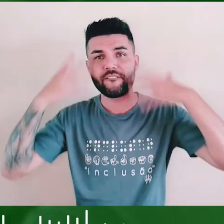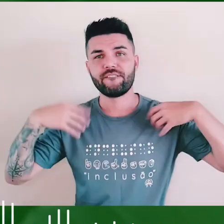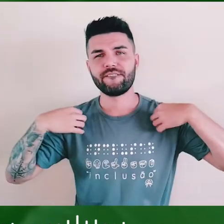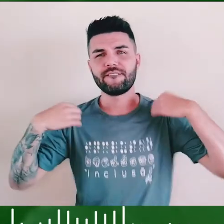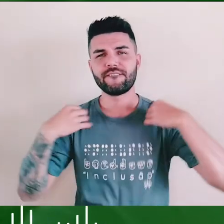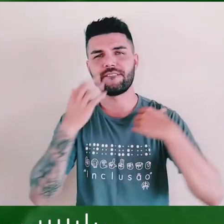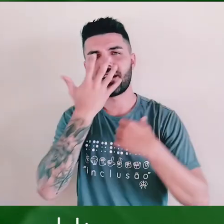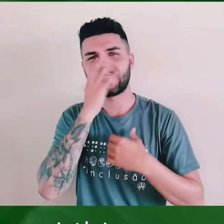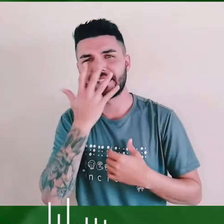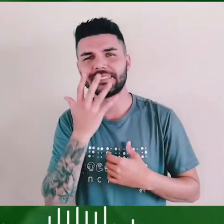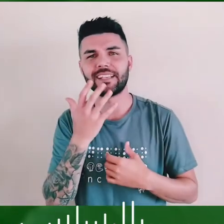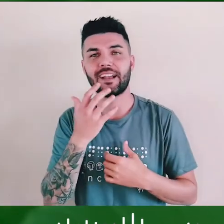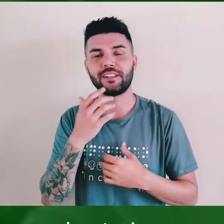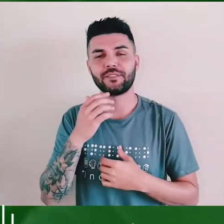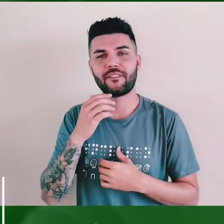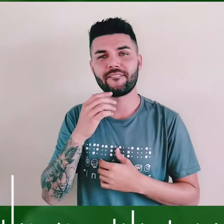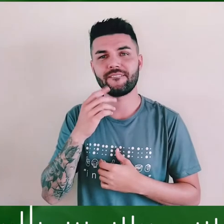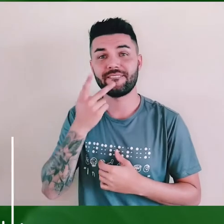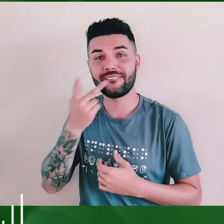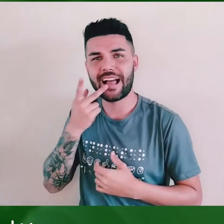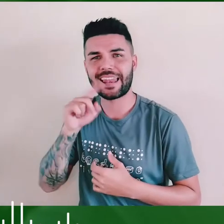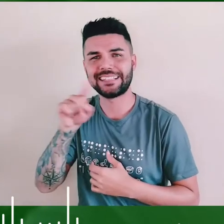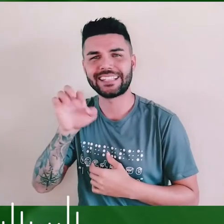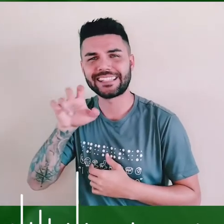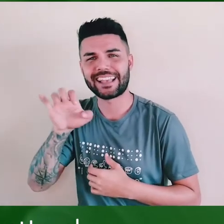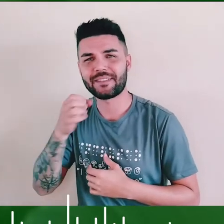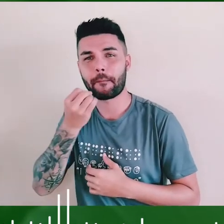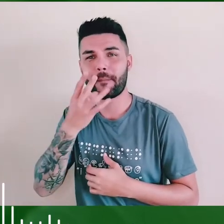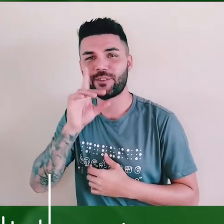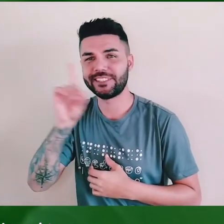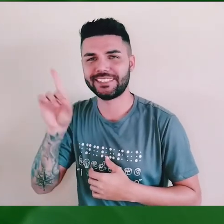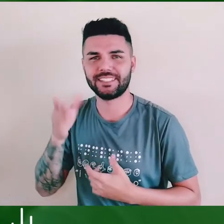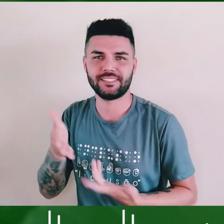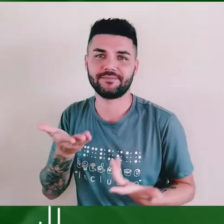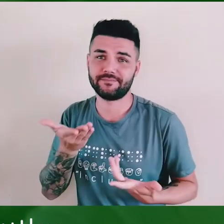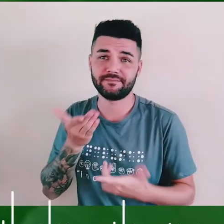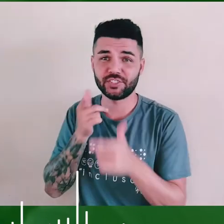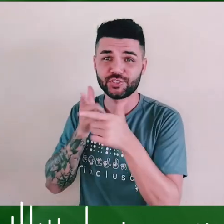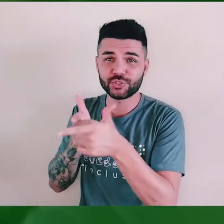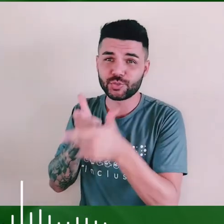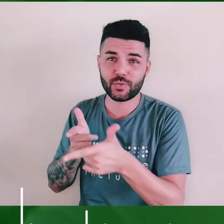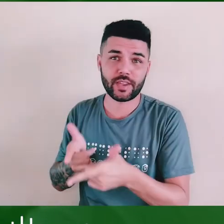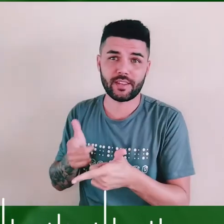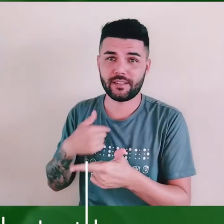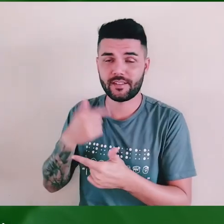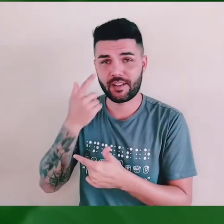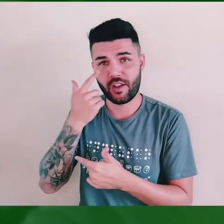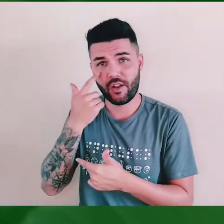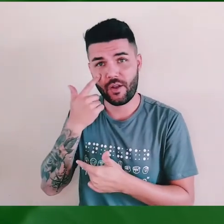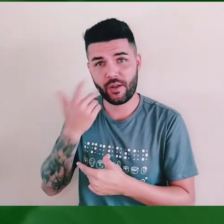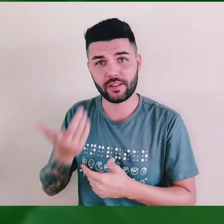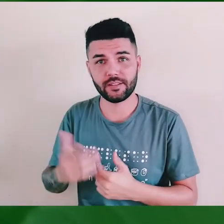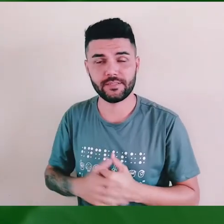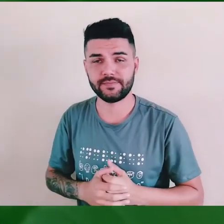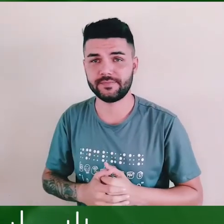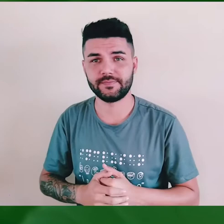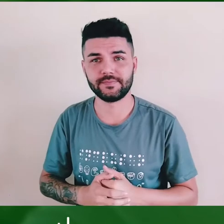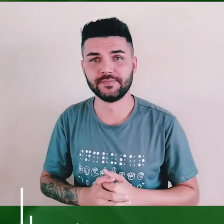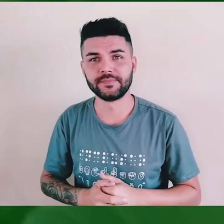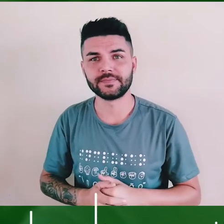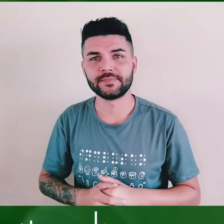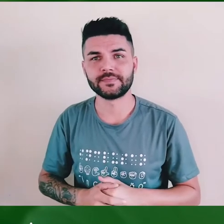no carvanal foram fantasiados de Fala Zezé, bom dia cara! (risos). Pedro: E essa é uma